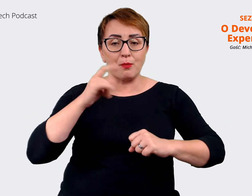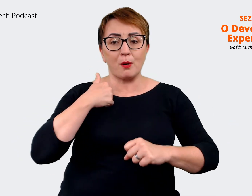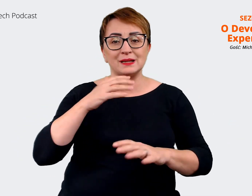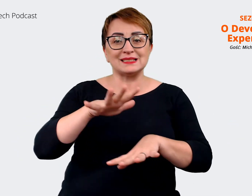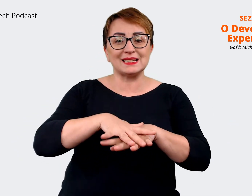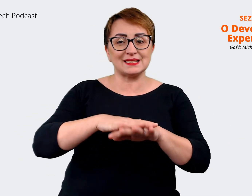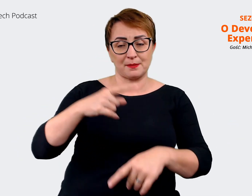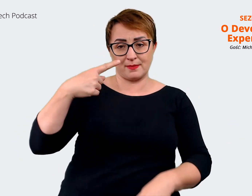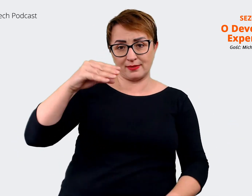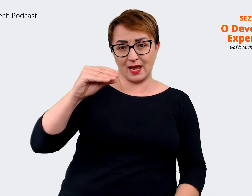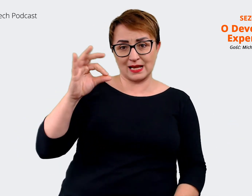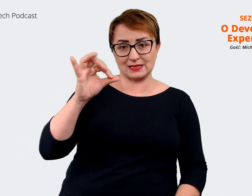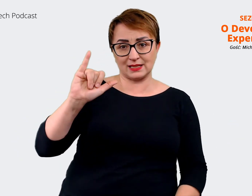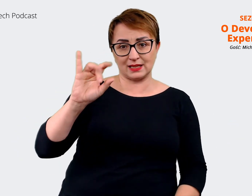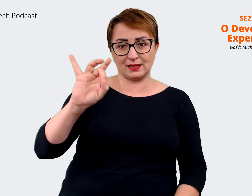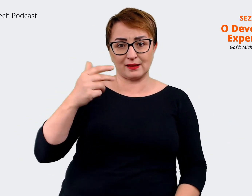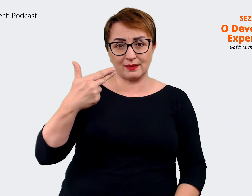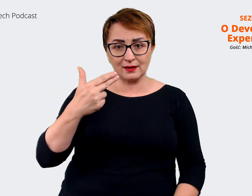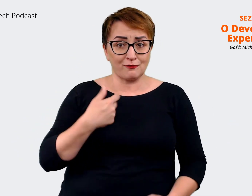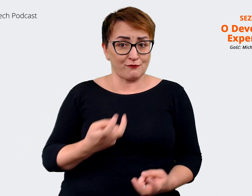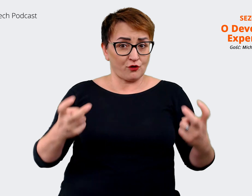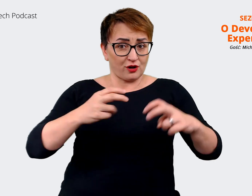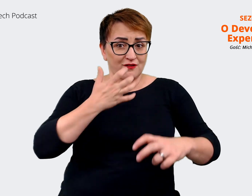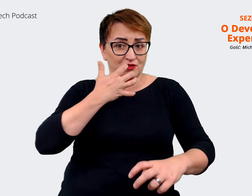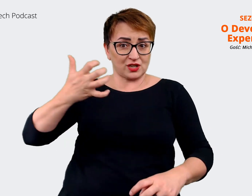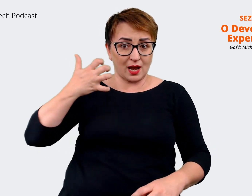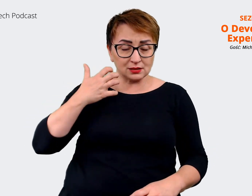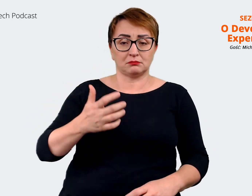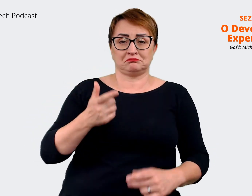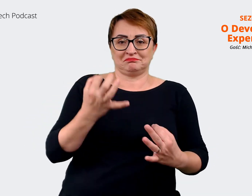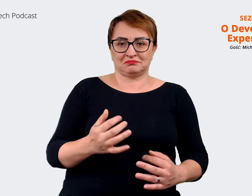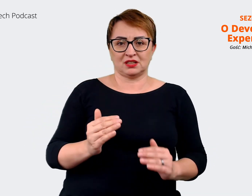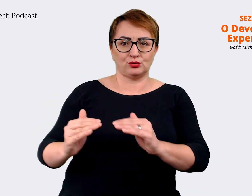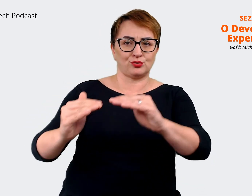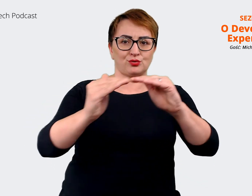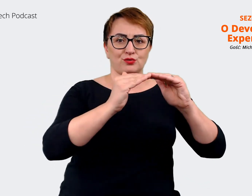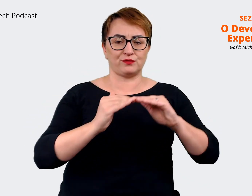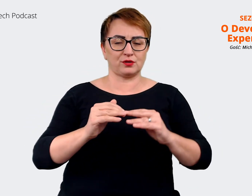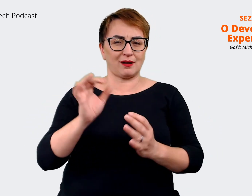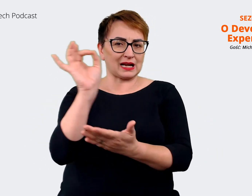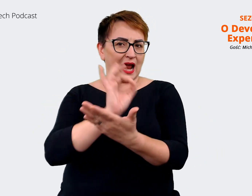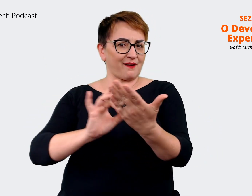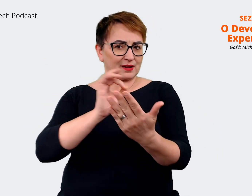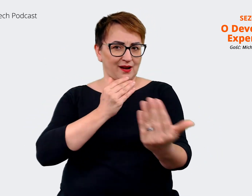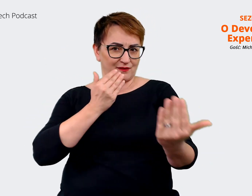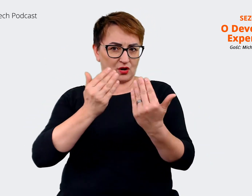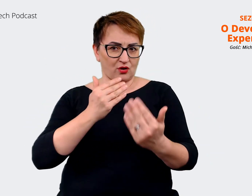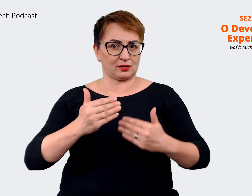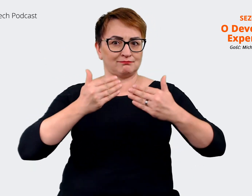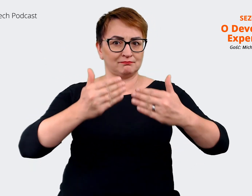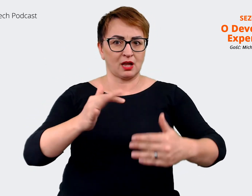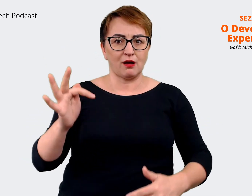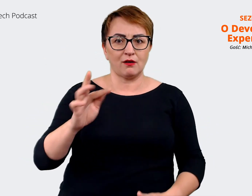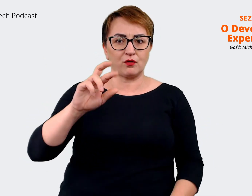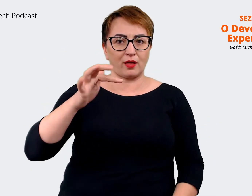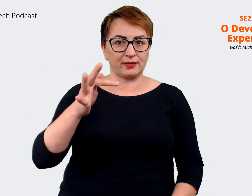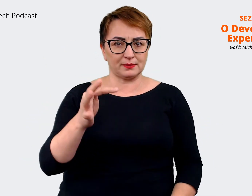który też nasz stworzyliśmy i który daje tą jednolitość tak jakby tej szaty graficznej, że tak powiem, frontu. Prowadzący: Ale zakładam,